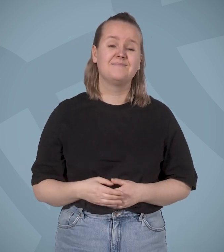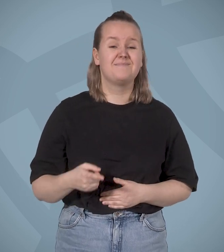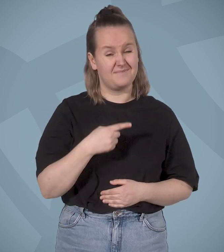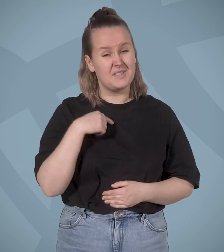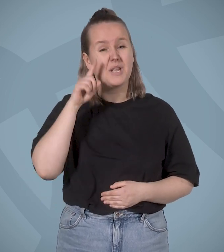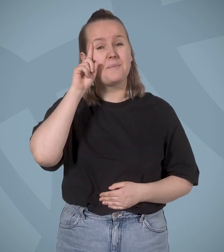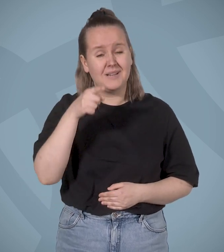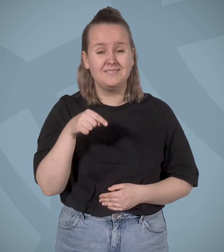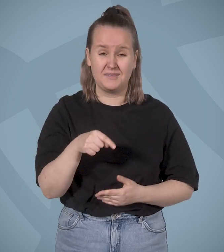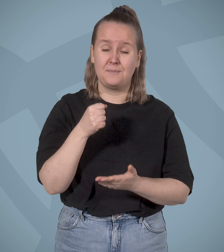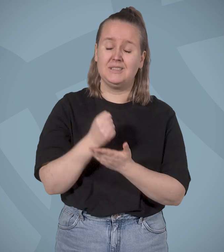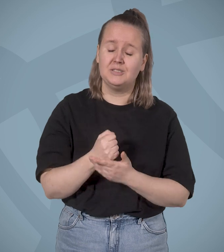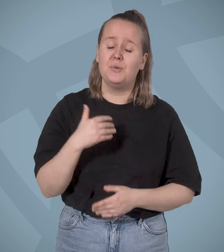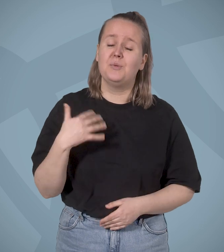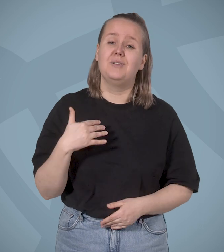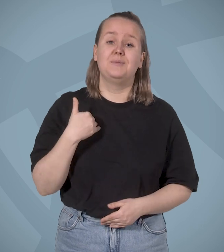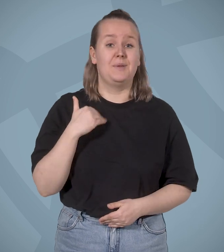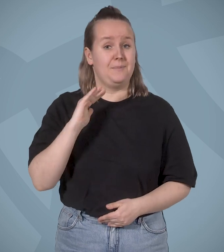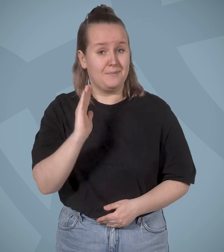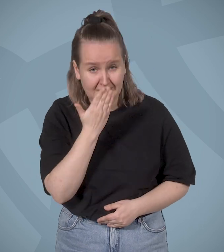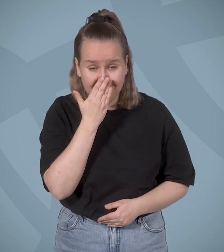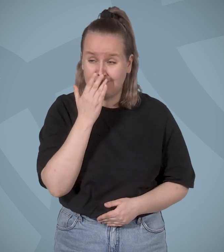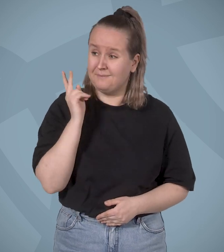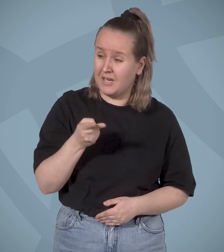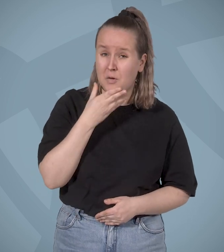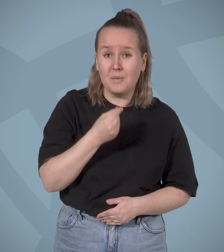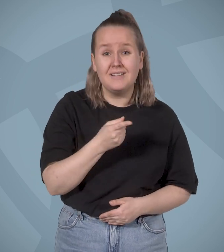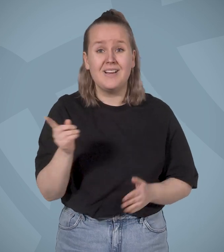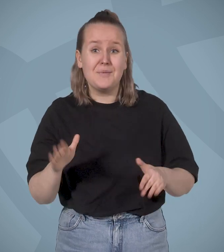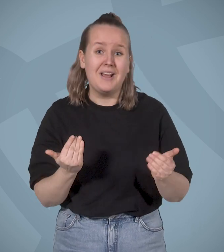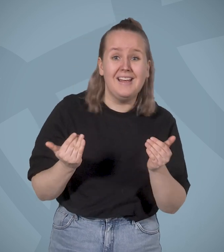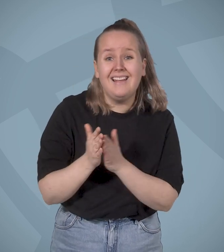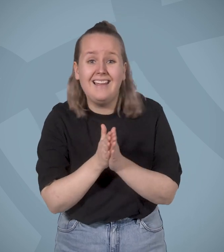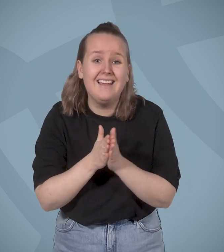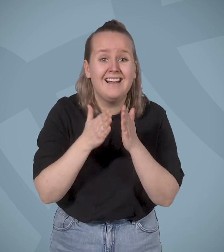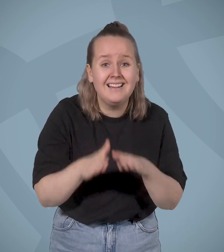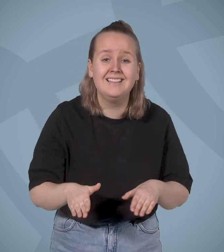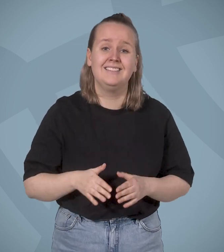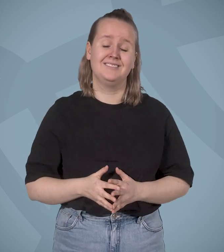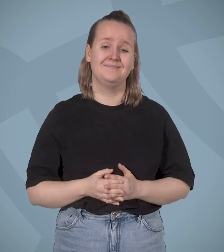Ymmärrämme, että tämä päätös voi tuntua pettymykseltä, erityisesti nuorille, jotka odottivat innolla leiriä.